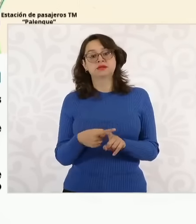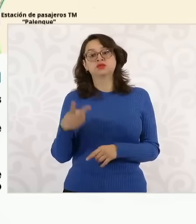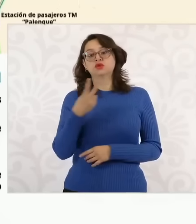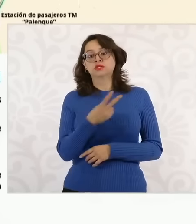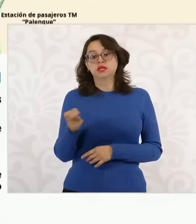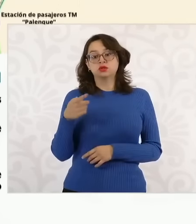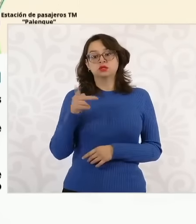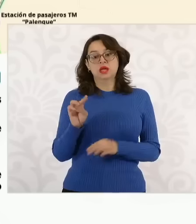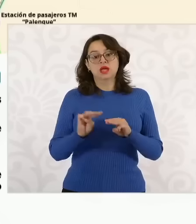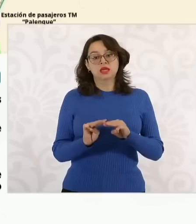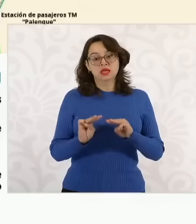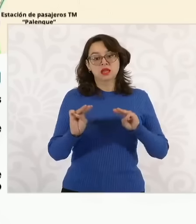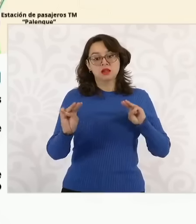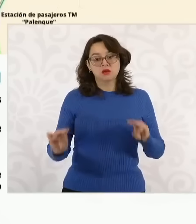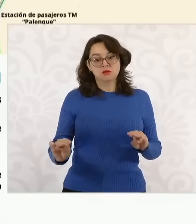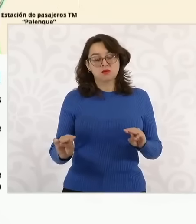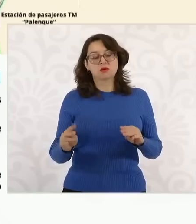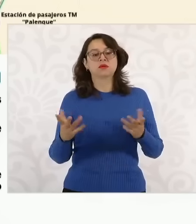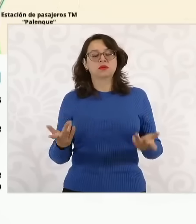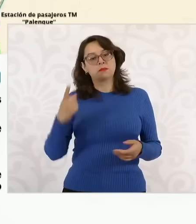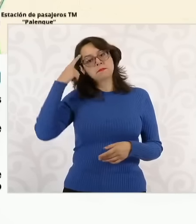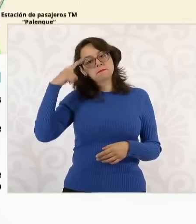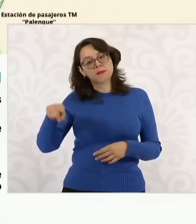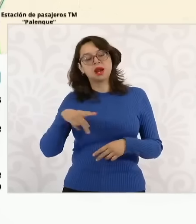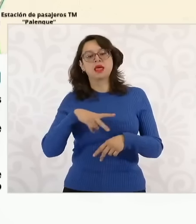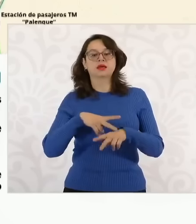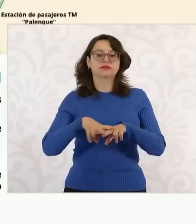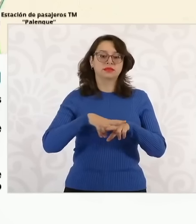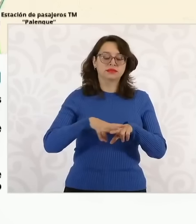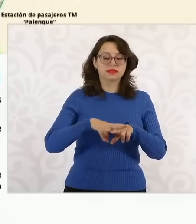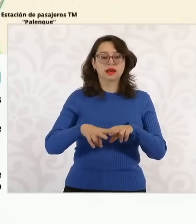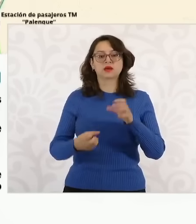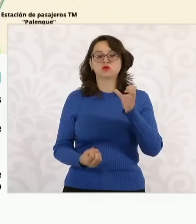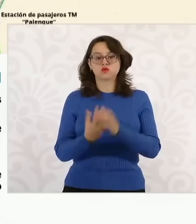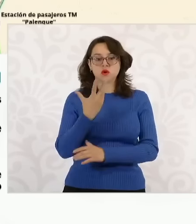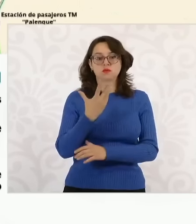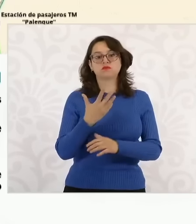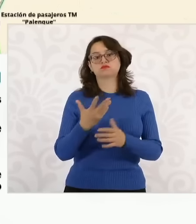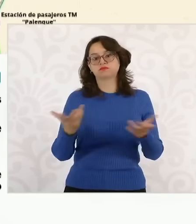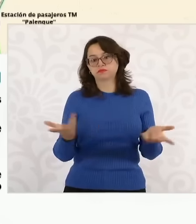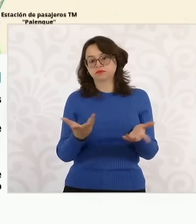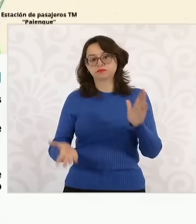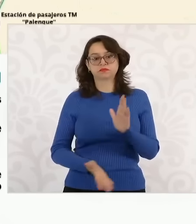km más de patios y plataformas de carga y Vía Nueva que estamos haciendo en Progreso. Ahí ya